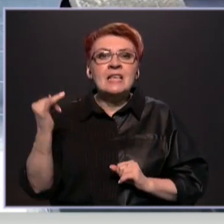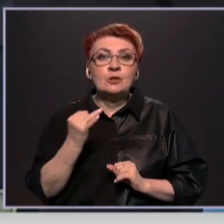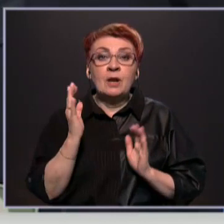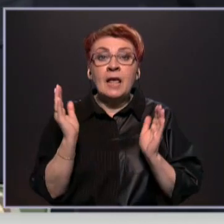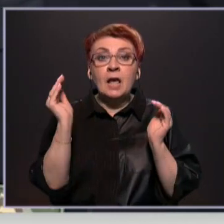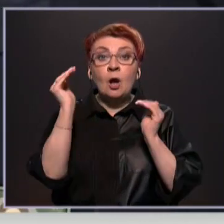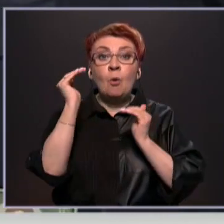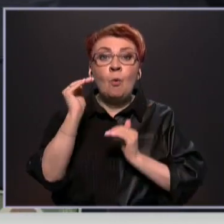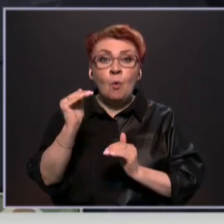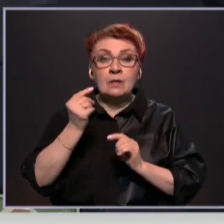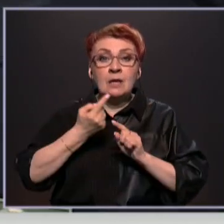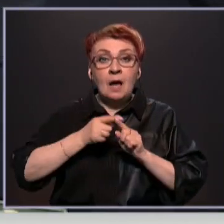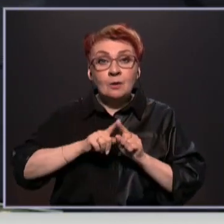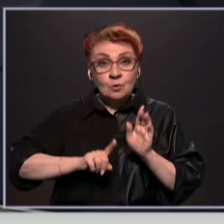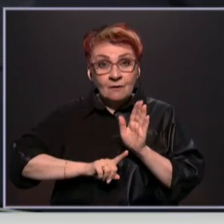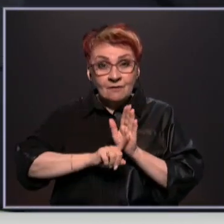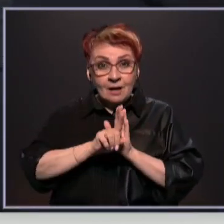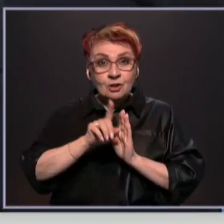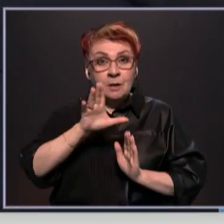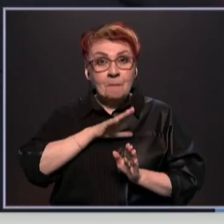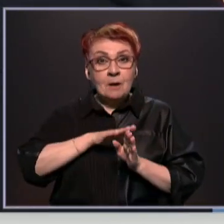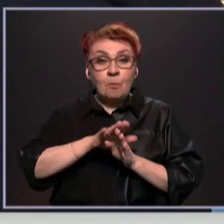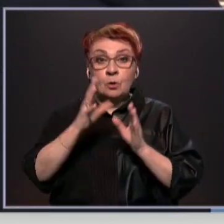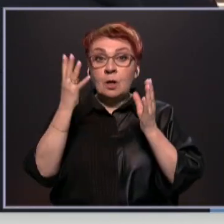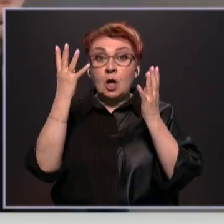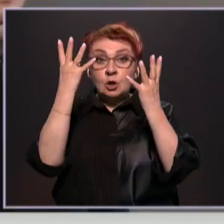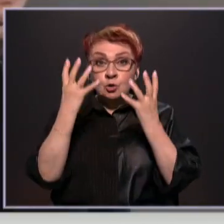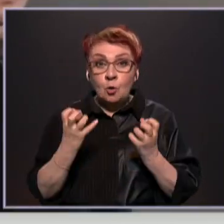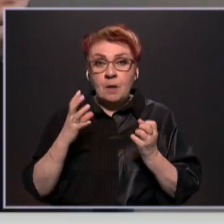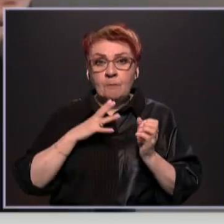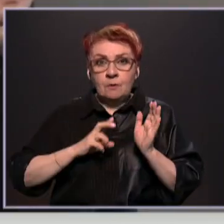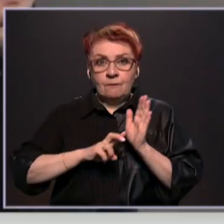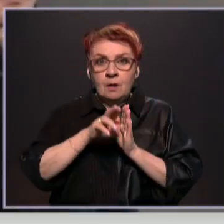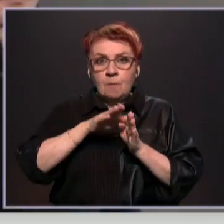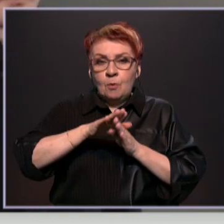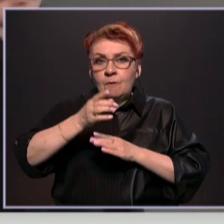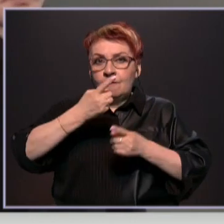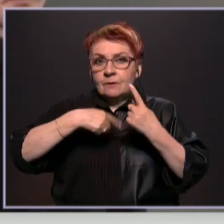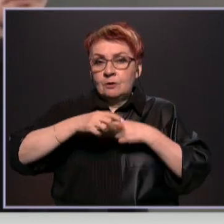которые сначала были полностью тёмными а потом в храме полностью возвращались свой цвет начинали